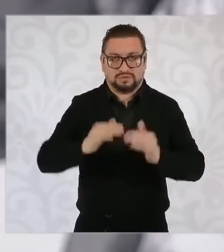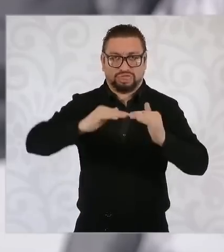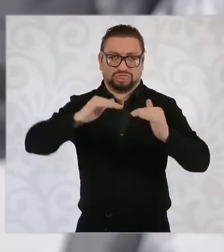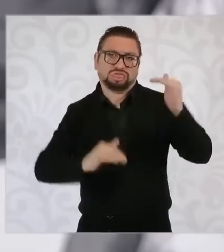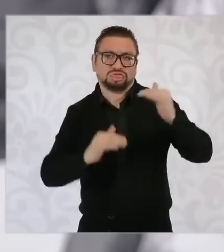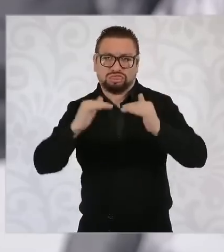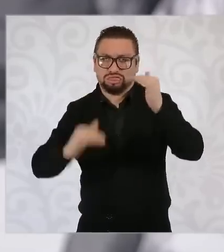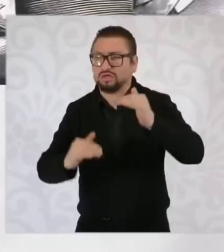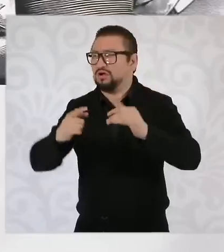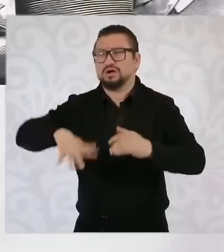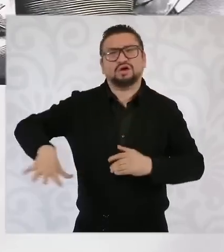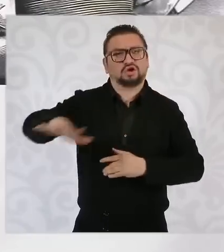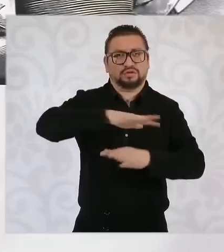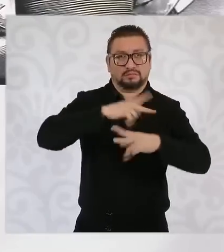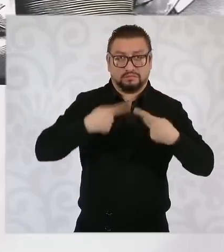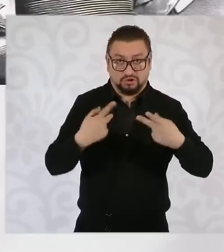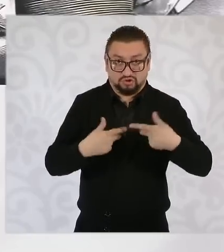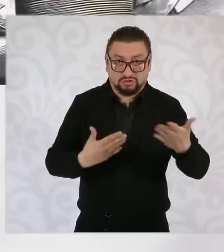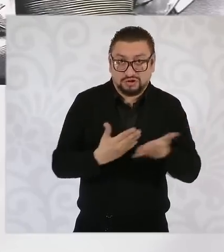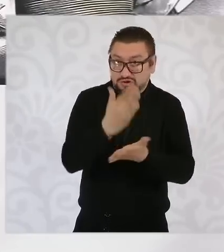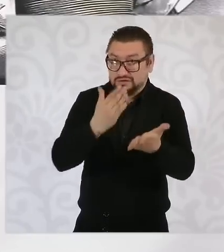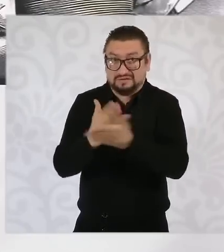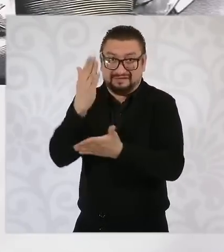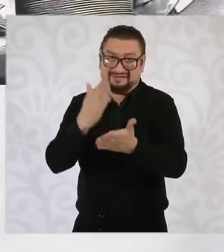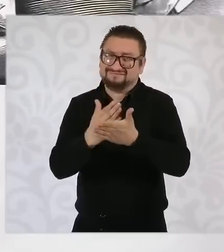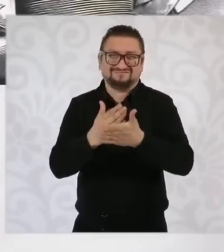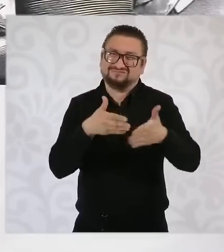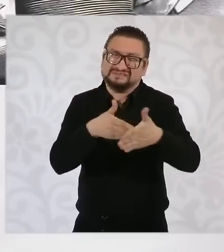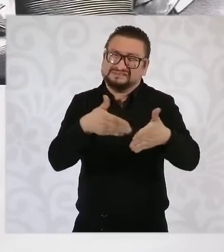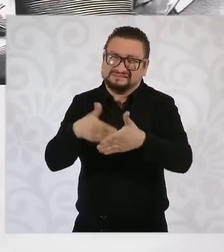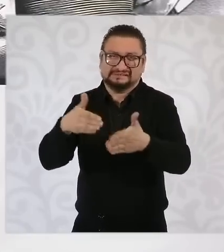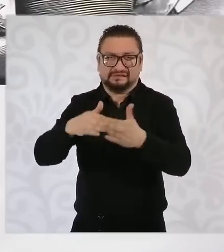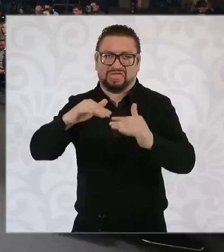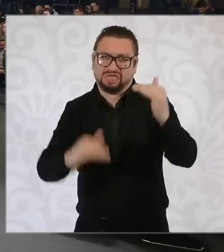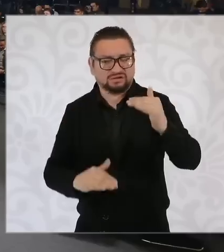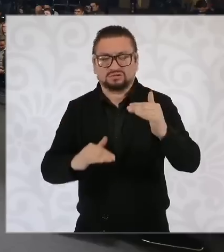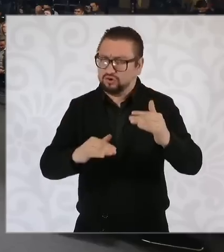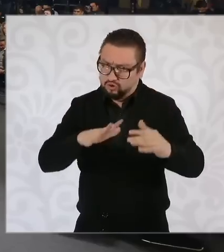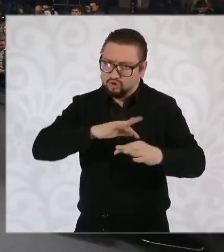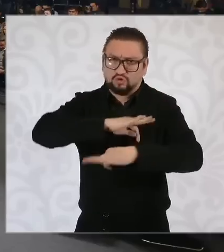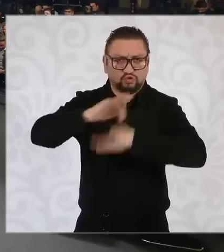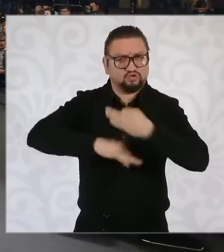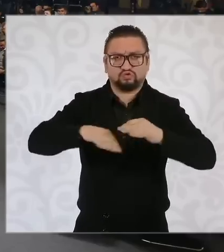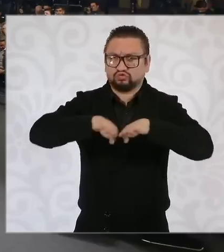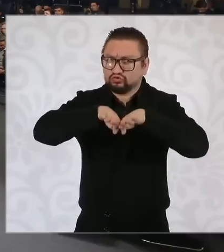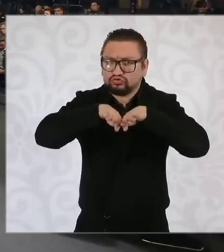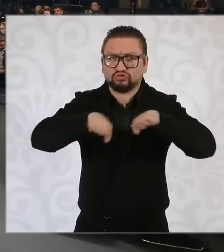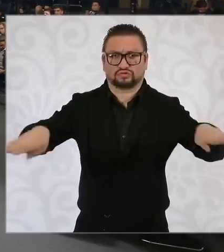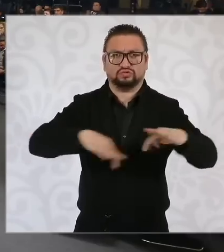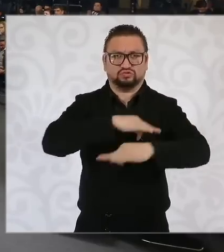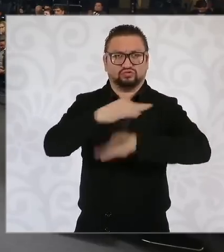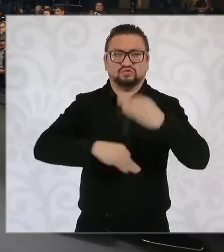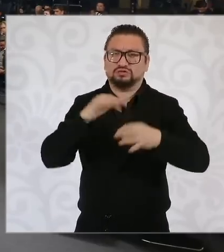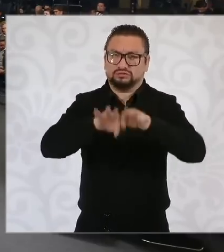acceso y en el uso de la energía garantizando los recursos para la atención prioritaria de